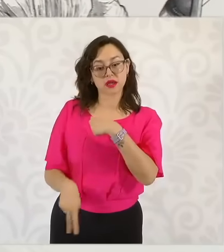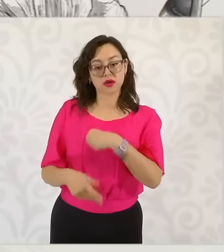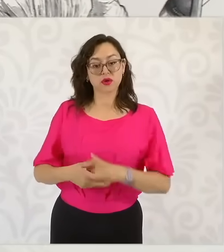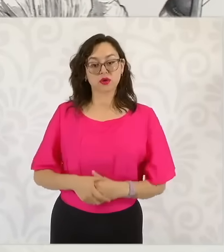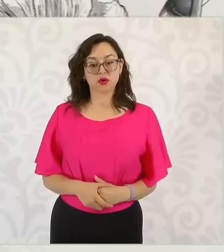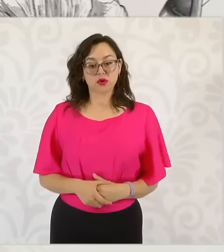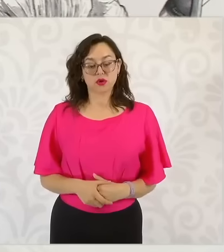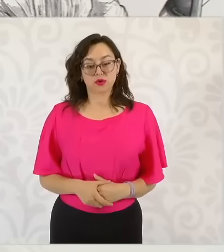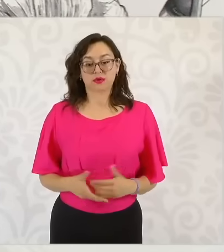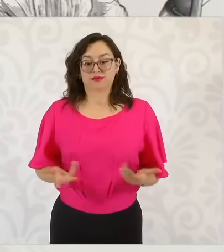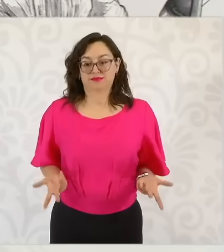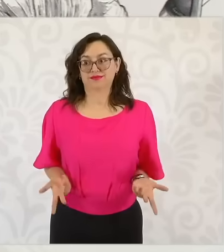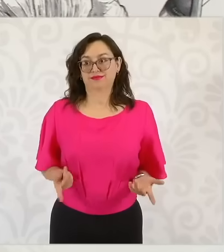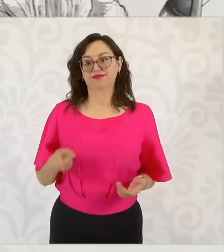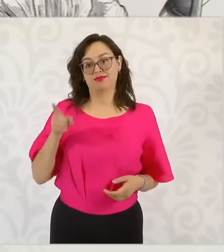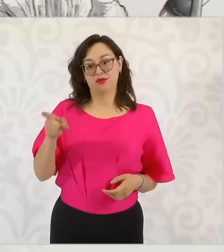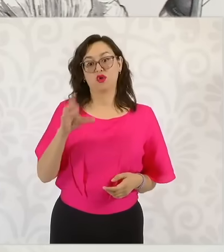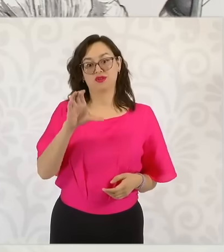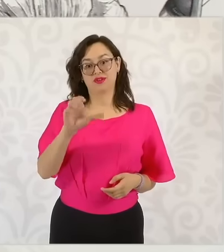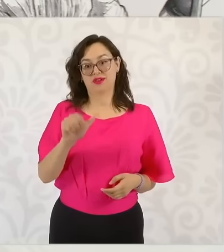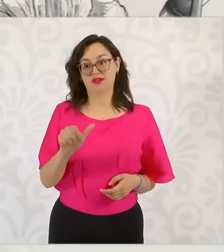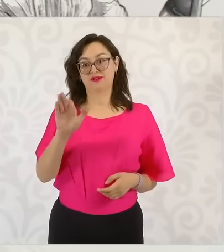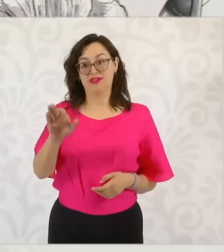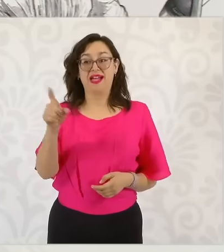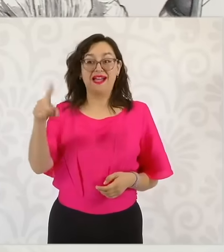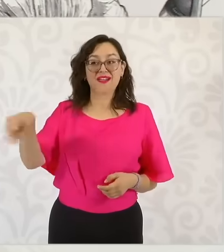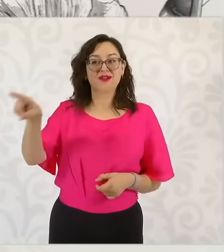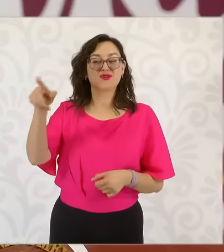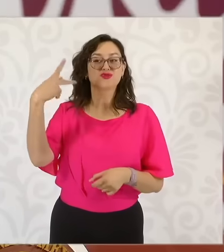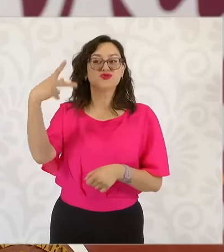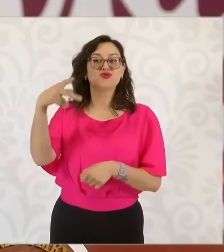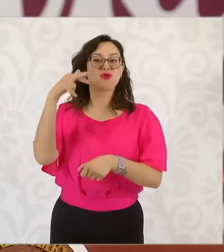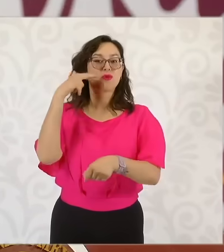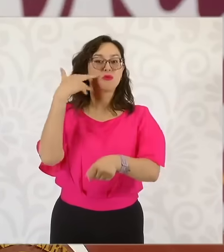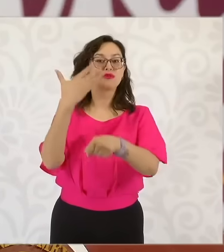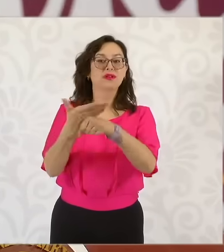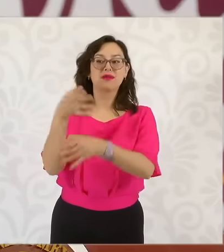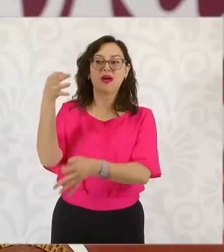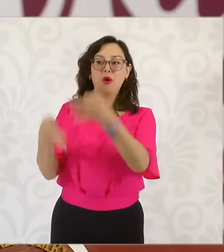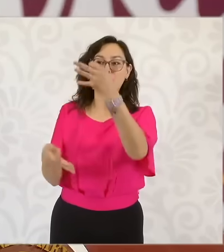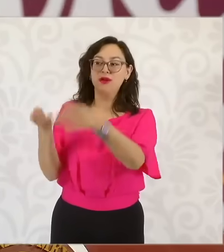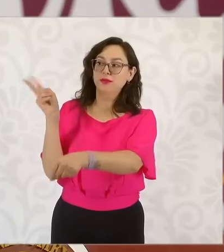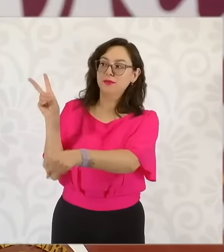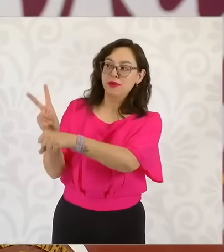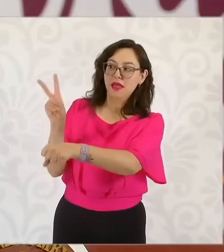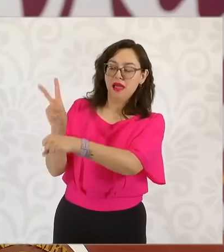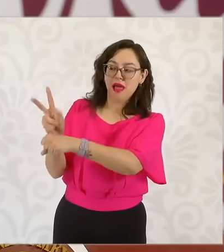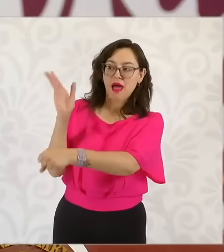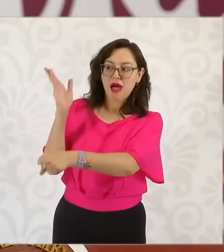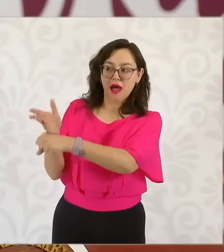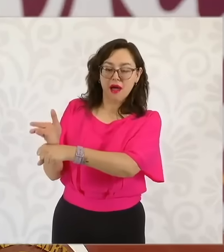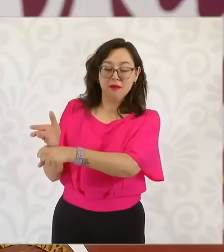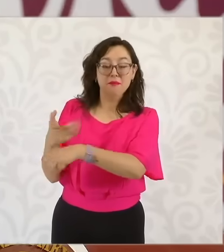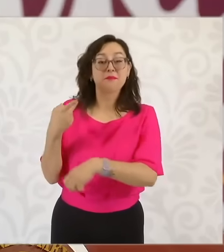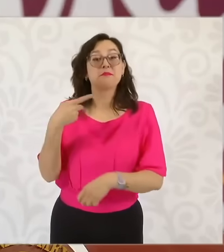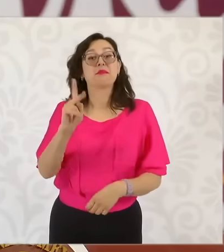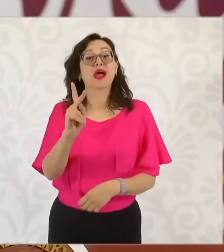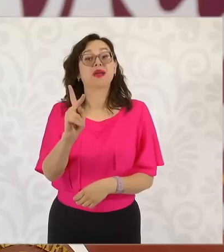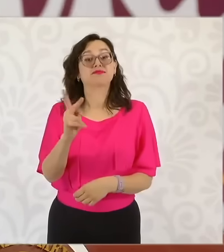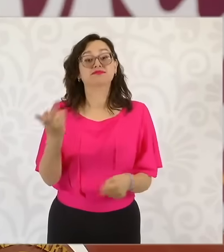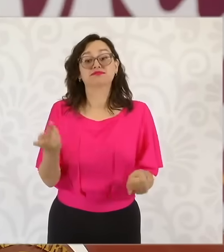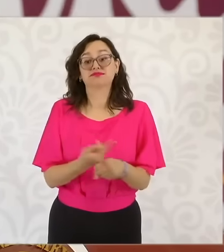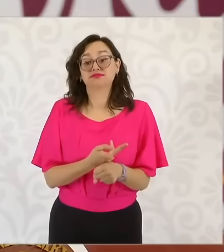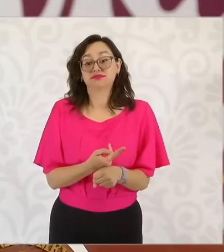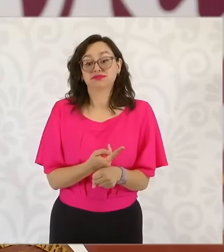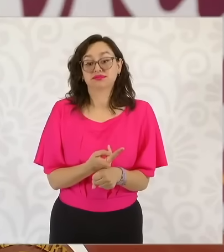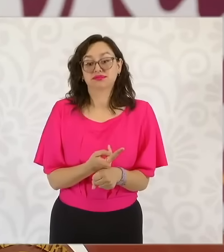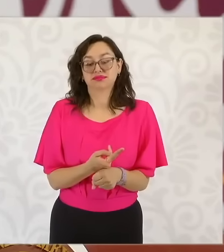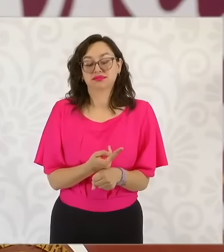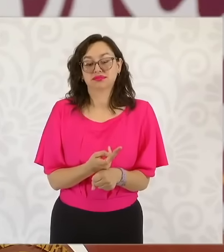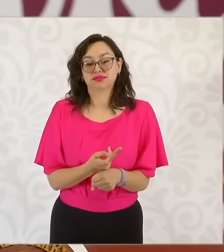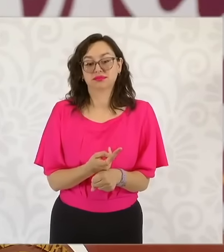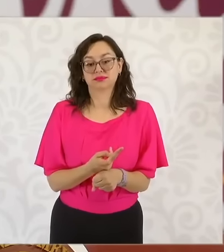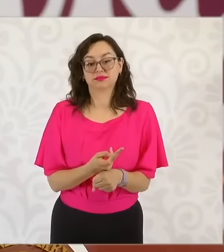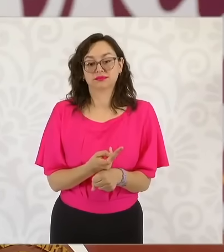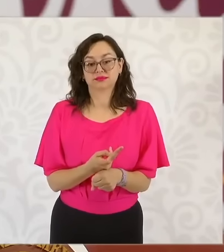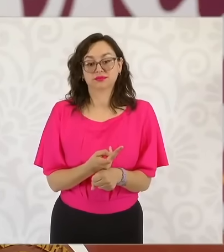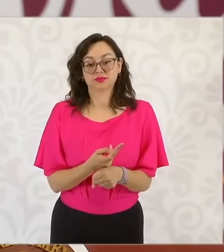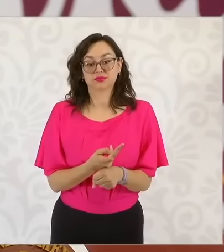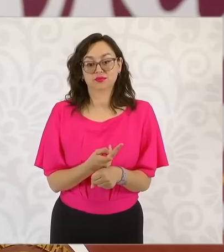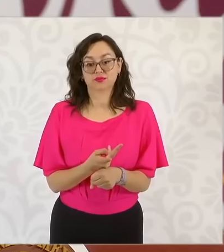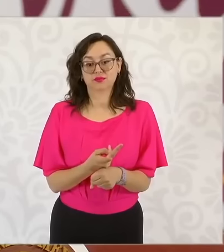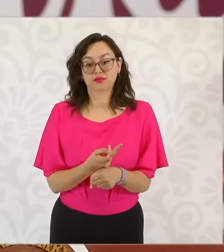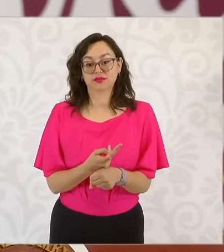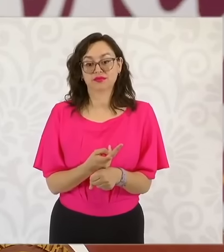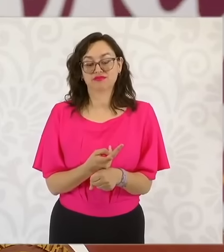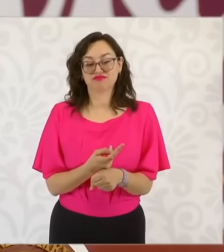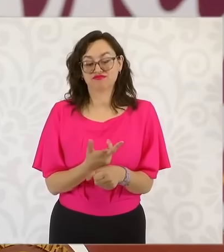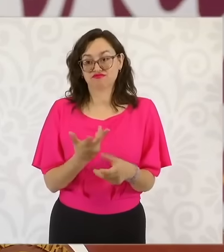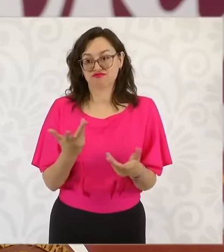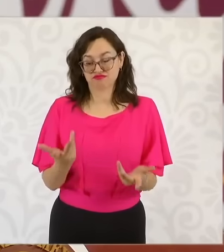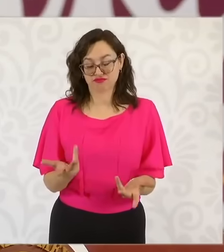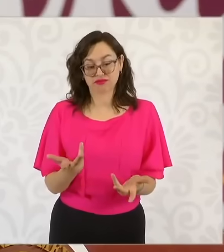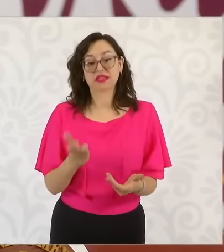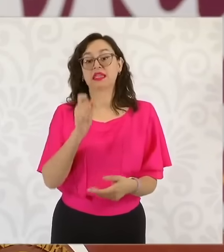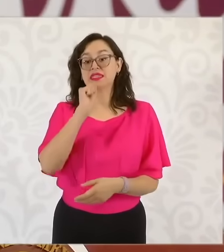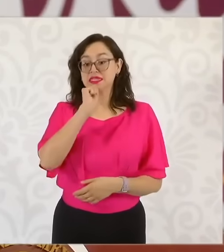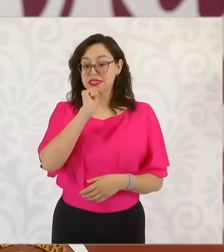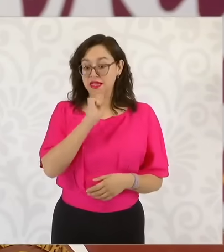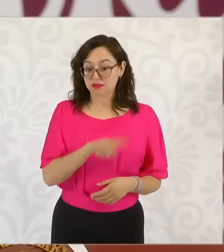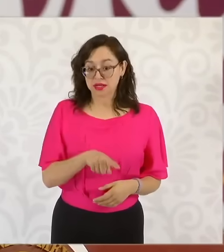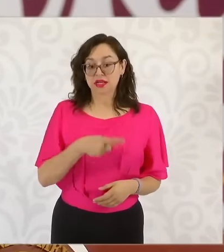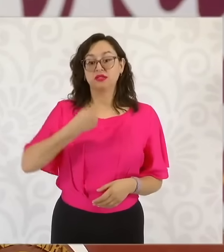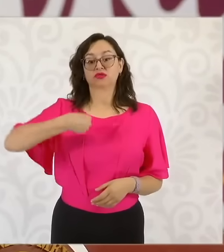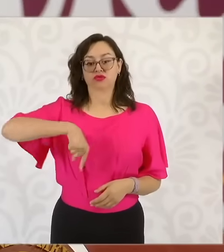los encargados de vigilar al poder judicial pero además se han presentado quejas ante el